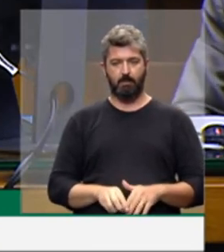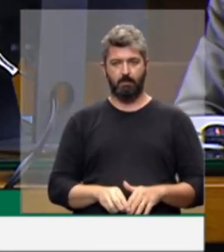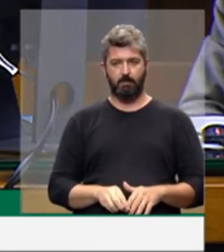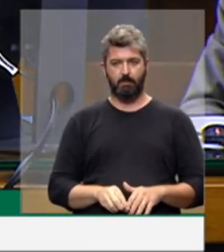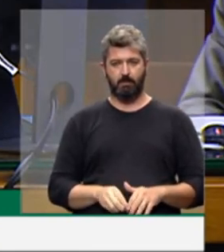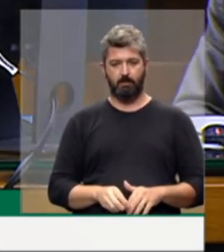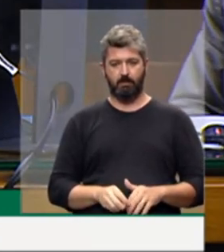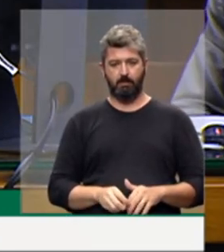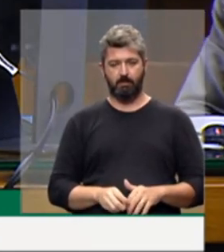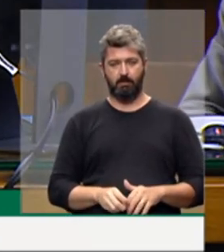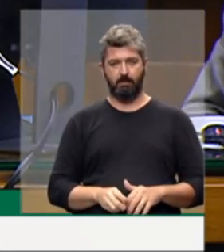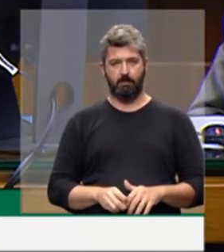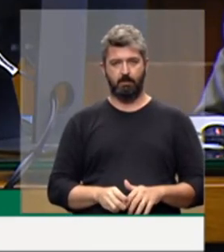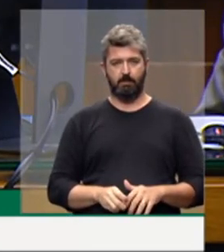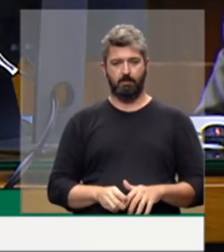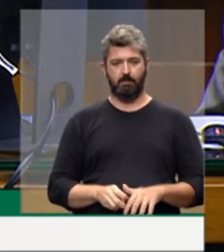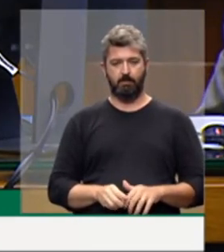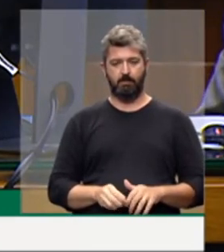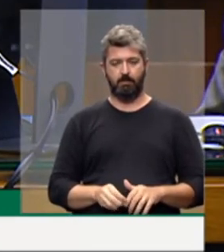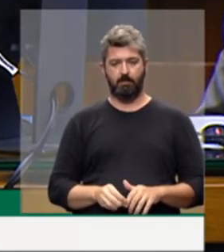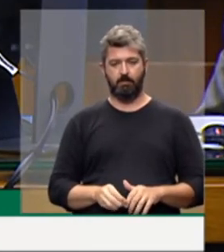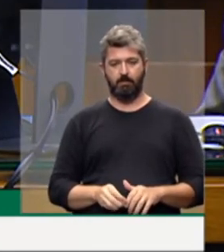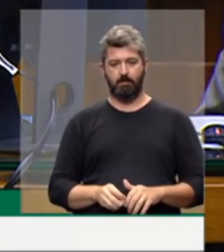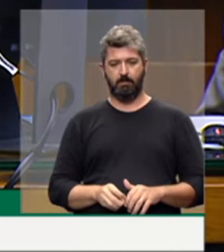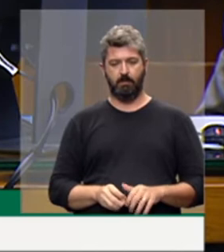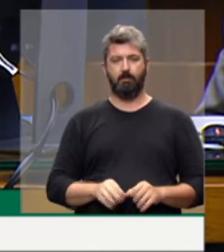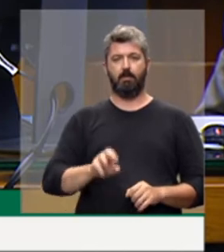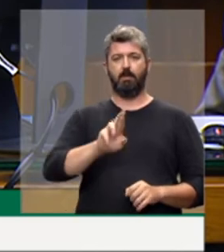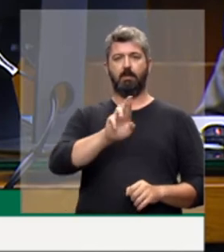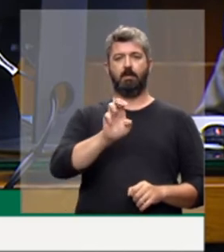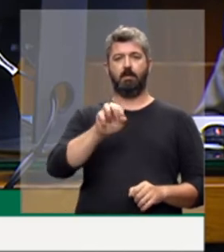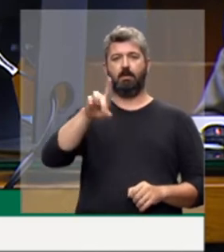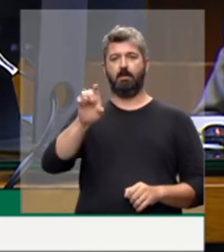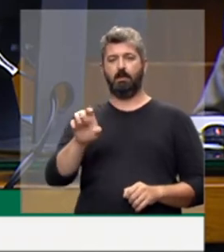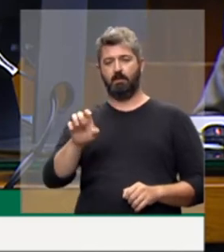TODOS OS TEMAS DA IMPORTANTE MEDIDA PROVISÓRIA. -- [PRESIDENTE]: PV,